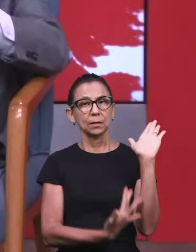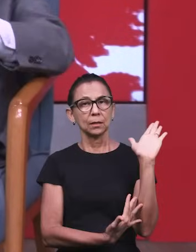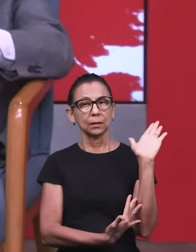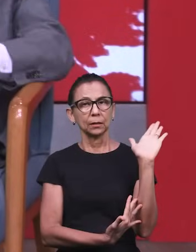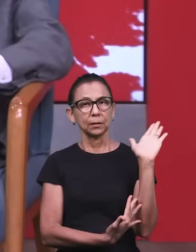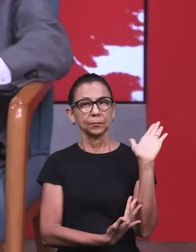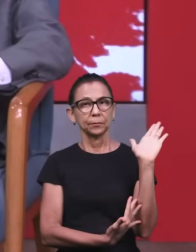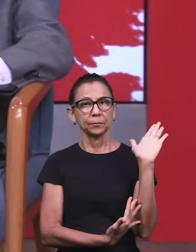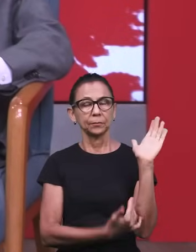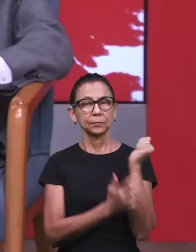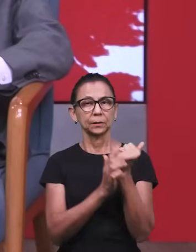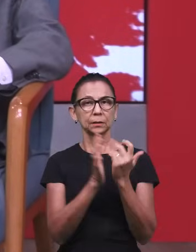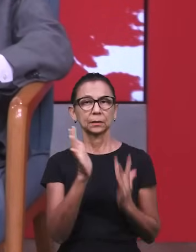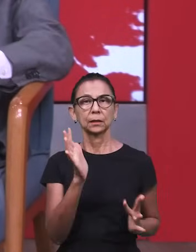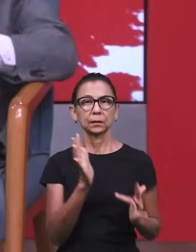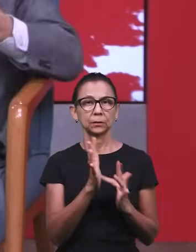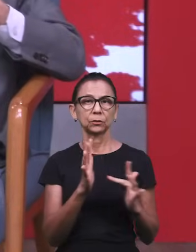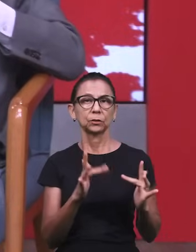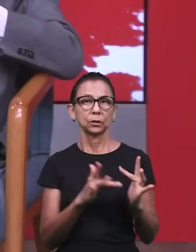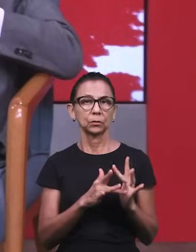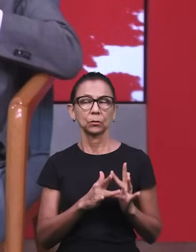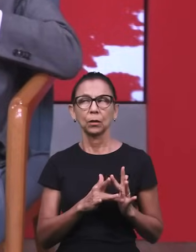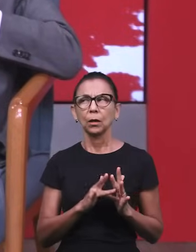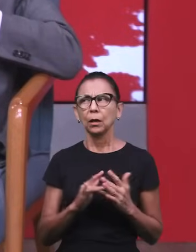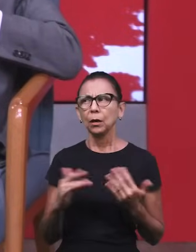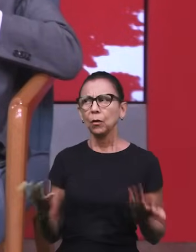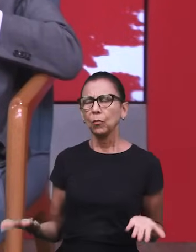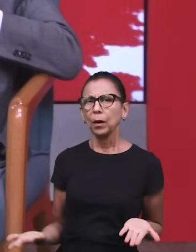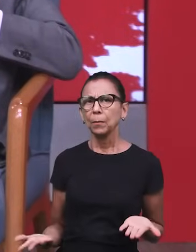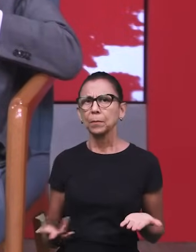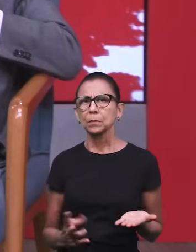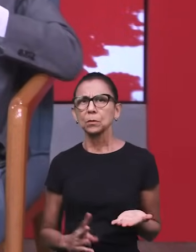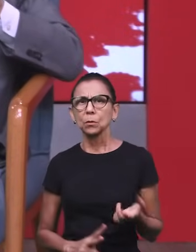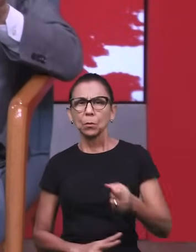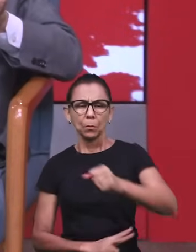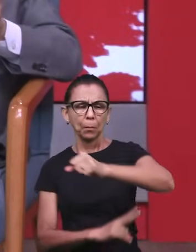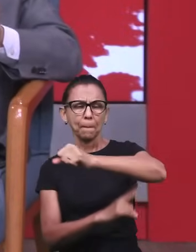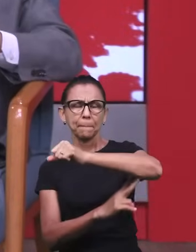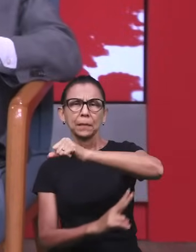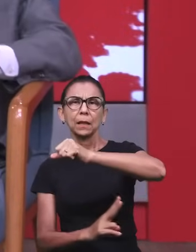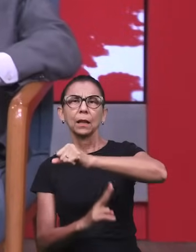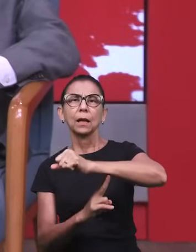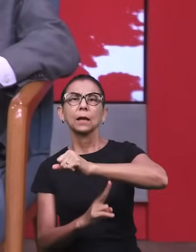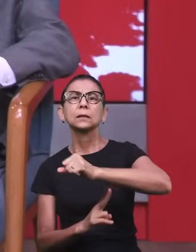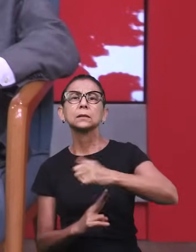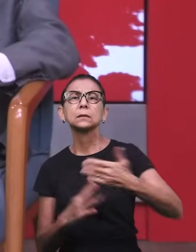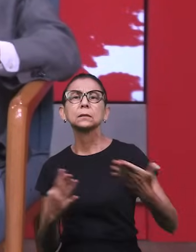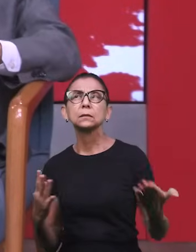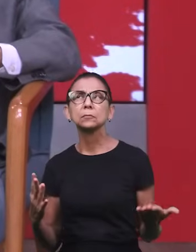pilares da igreja mas não são pilares da Igreja Cristã Maranata São pilares da obra